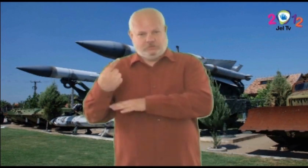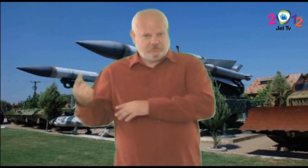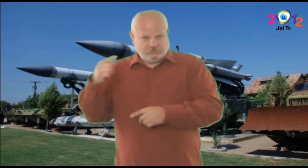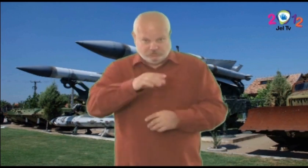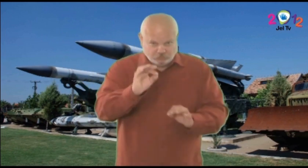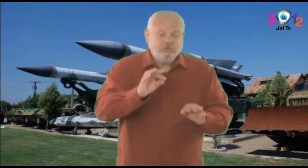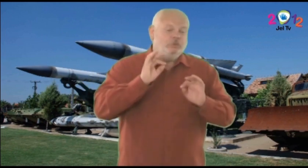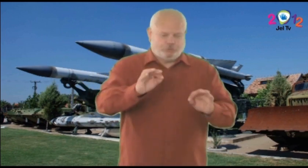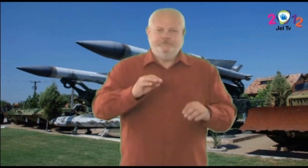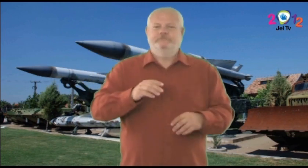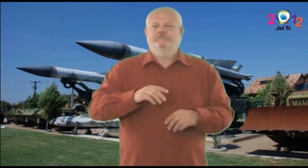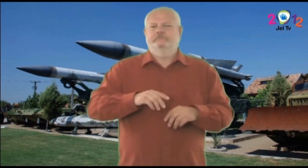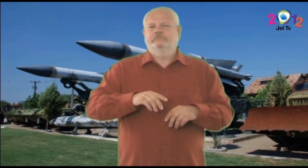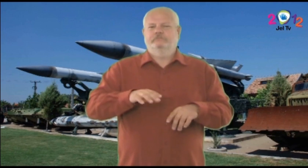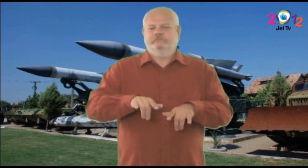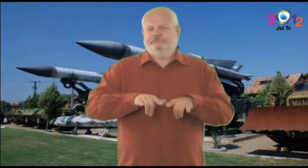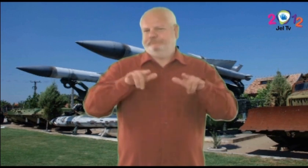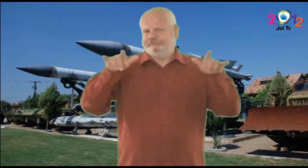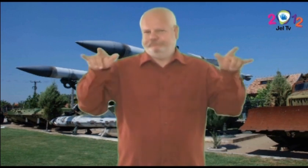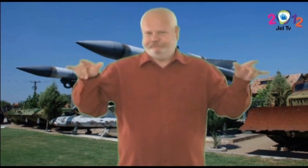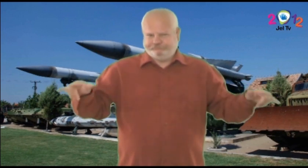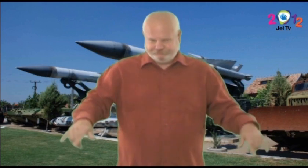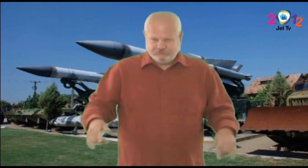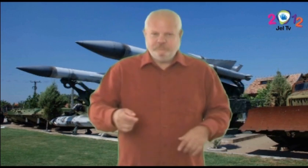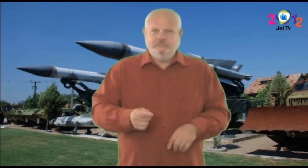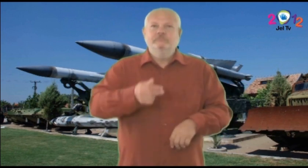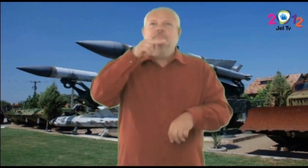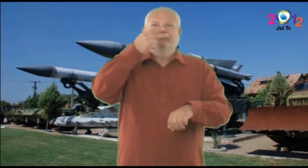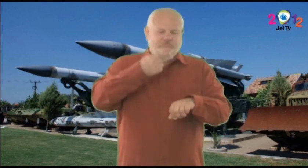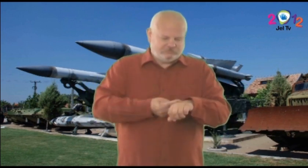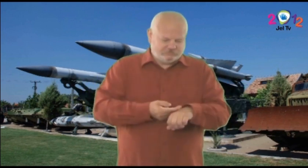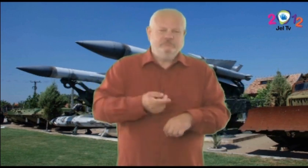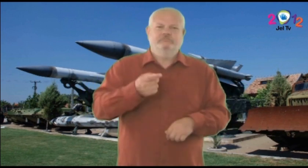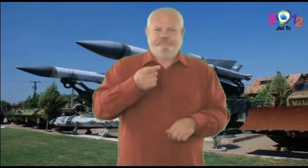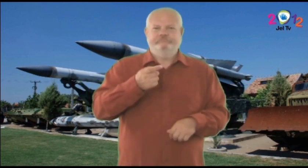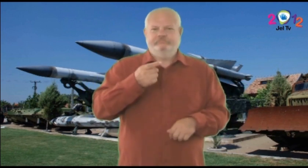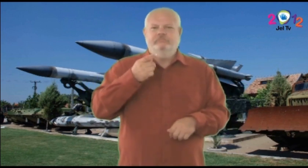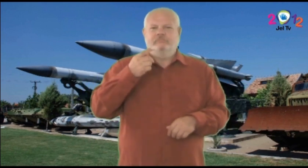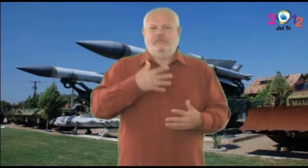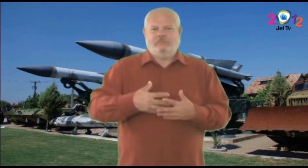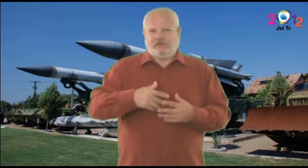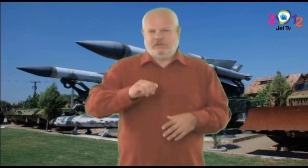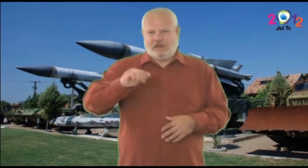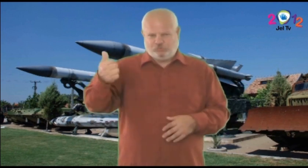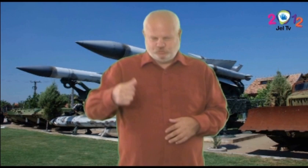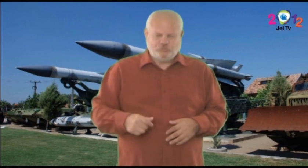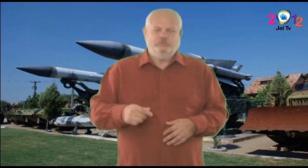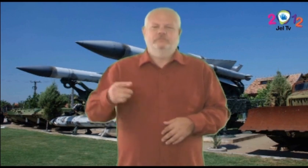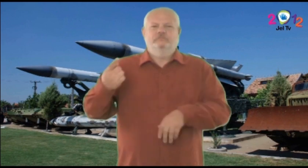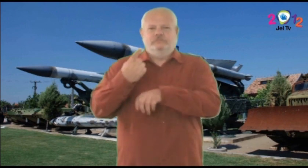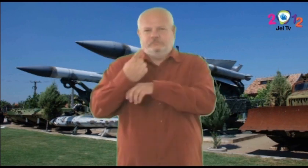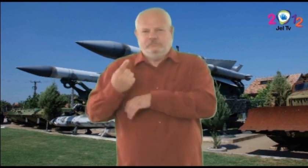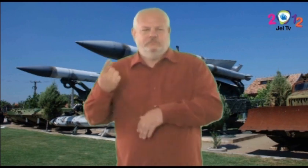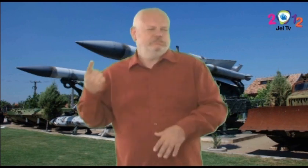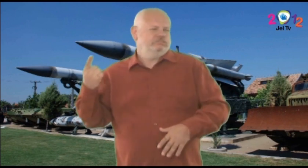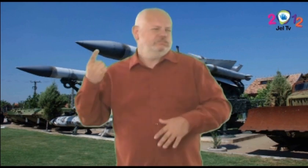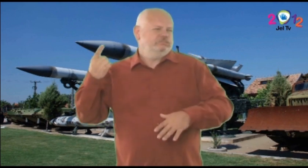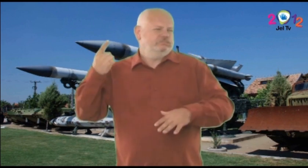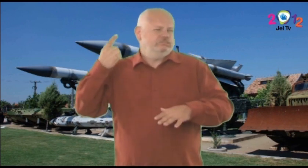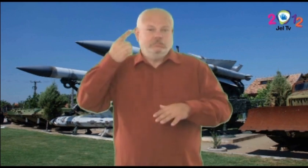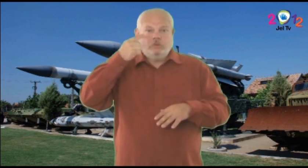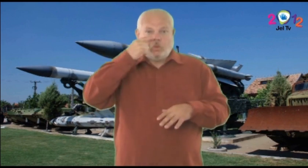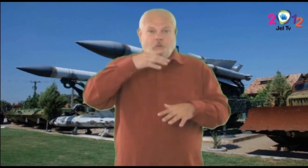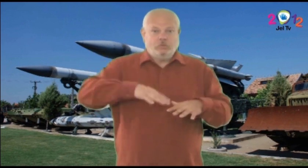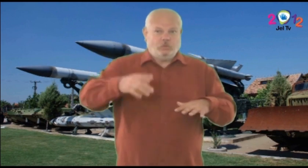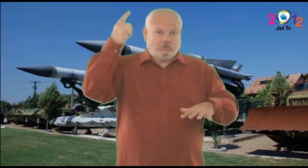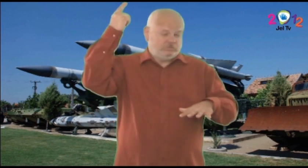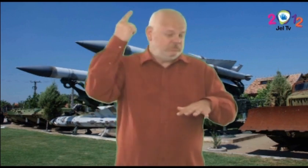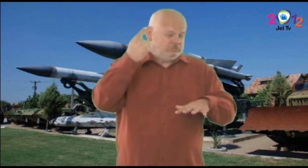Rendben van. Hazarepültek. Feldobták a pénzt. Elõször az amerikaiak lõtték ki az atombombát Oroszországra.